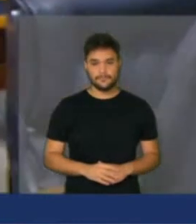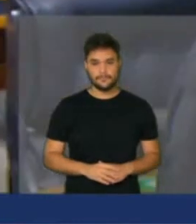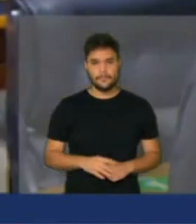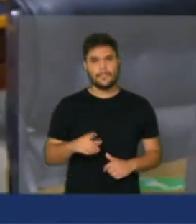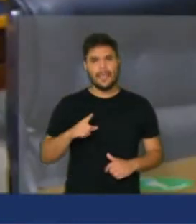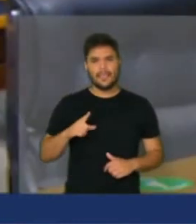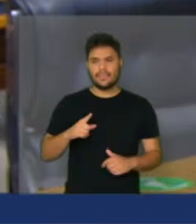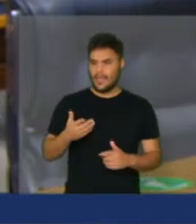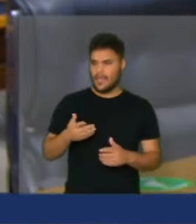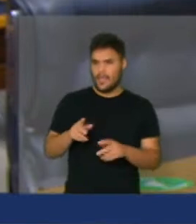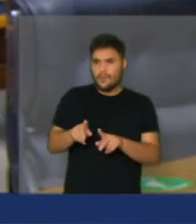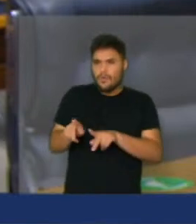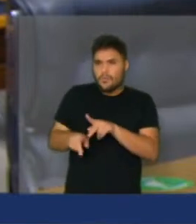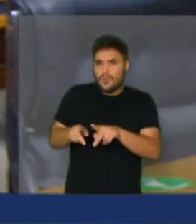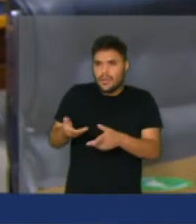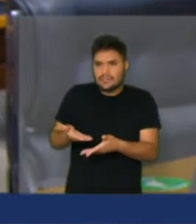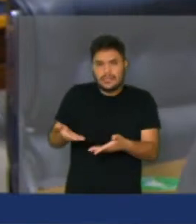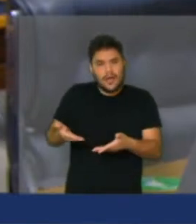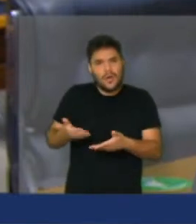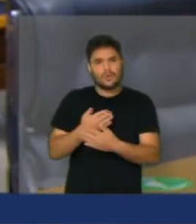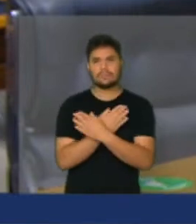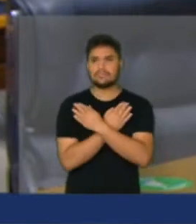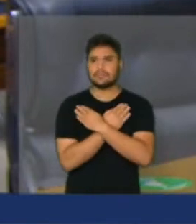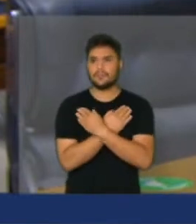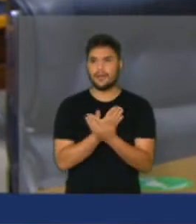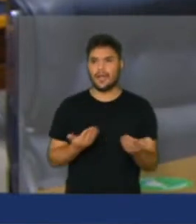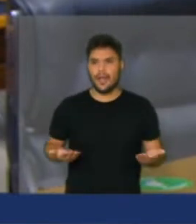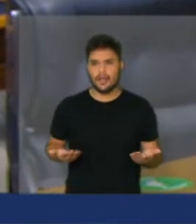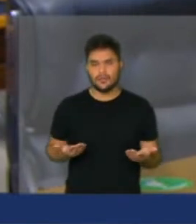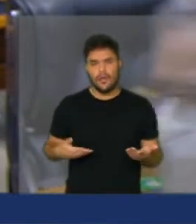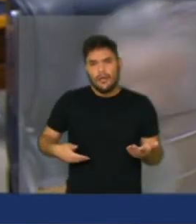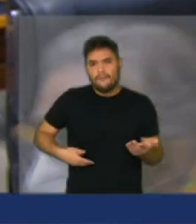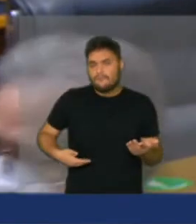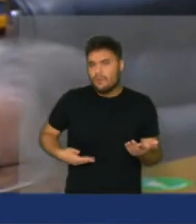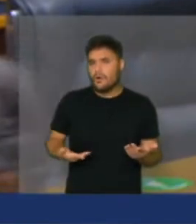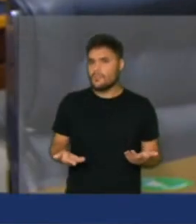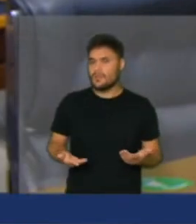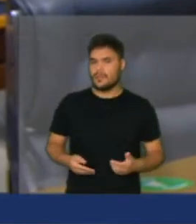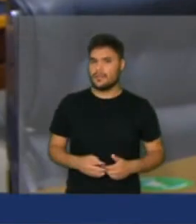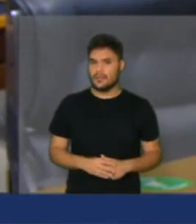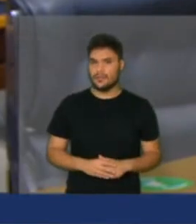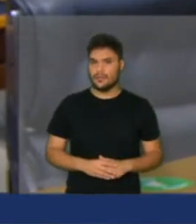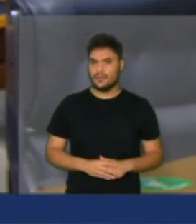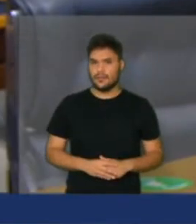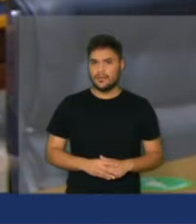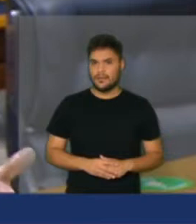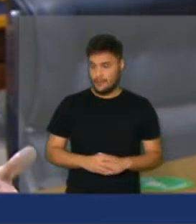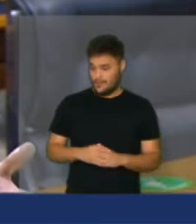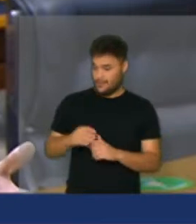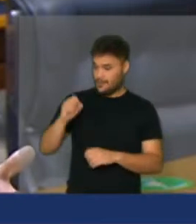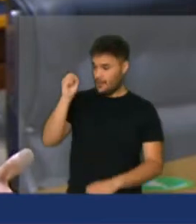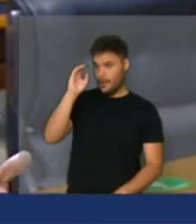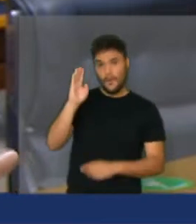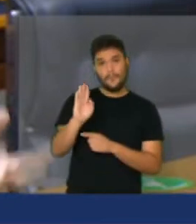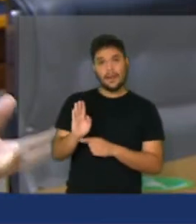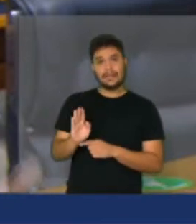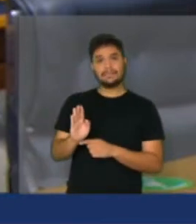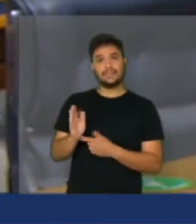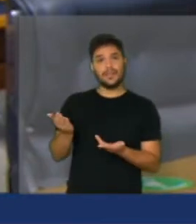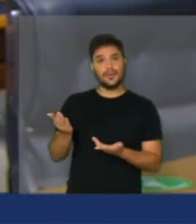GUEDES A CÂMARA DOS DEPUTADOS DEPUTADO BOHN GASS. -- [DEP.BOHN GASS]: NÓS TEMOS UM POVO DESEMPREGADO, PAÍS PASSANDO FOME, A VIDA DO